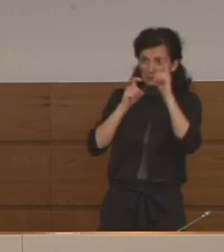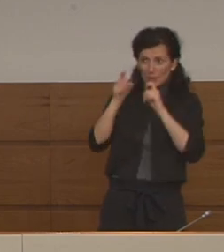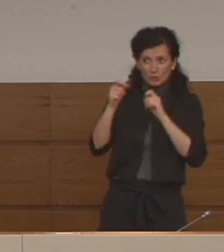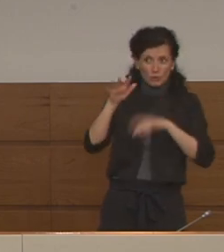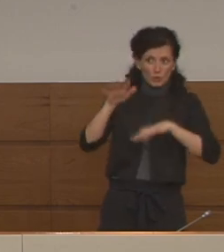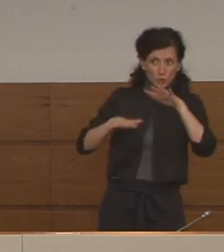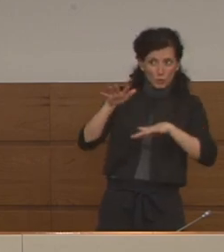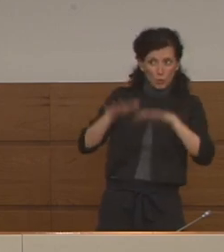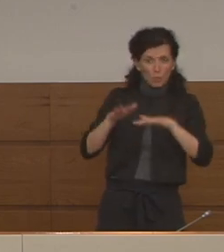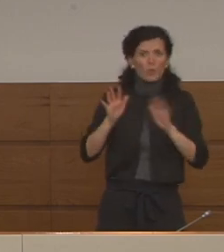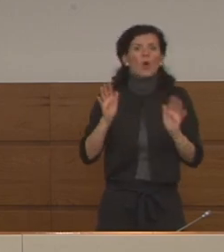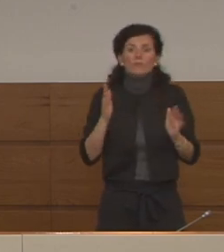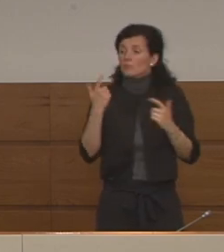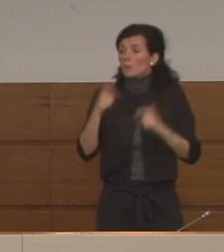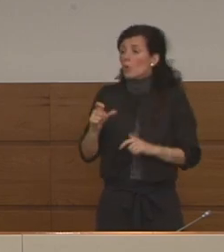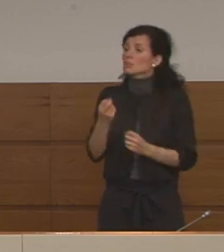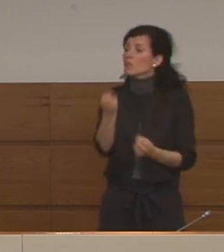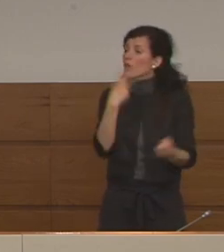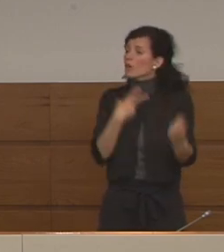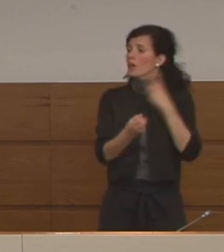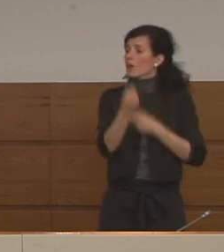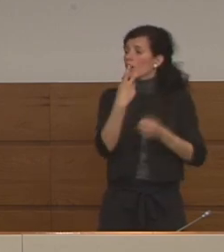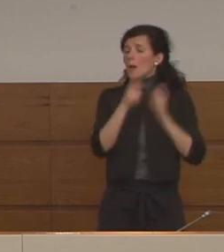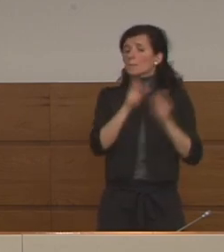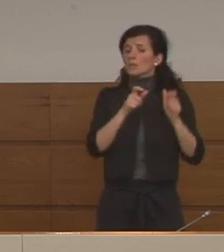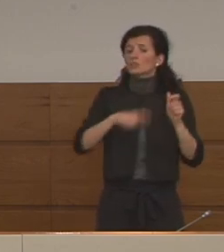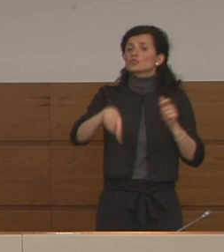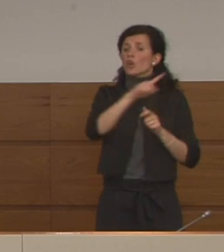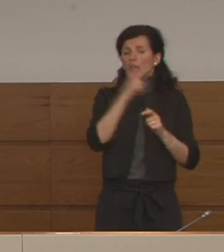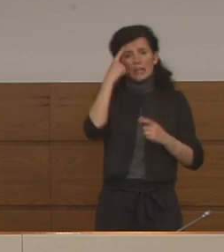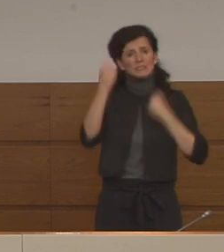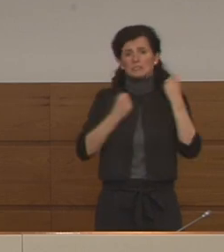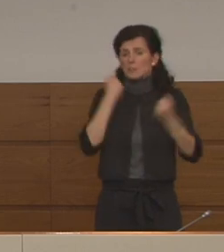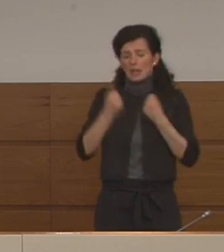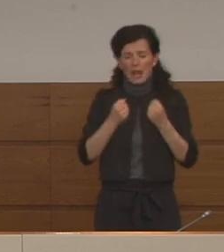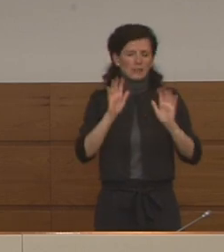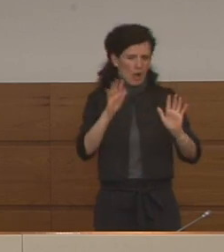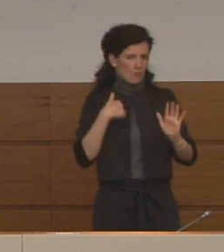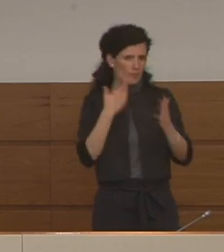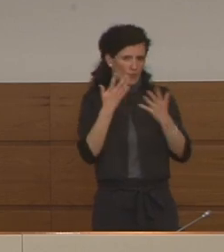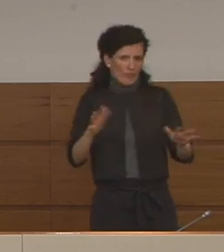Arrivano segnalazioni di persone disperate. ...mi faccia finire. Intendo dire una cosa diversa, intendo